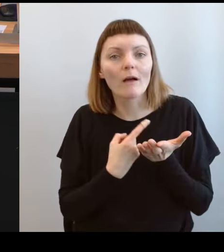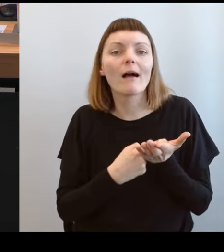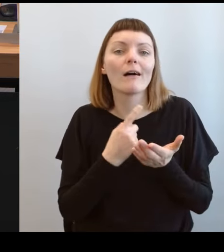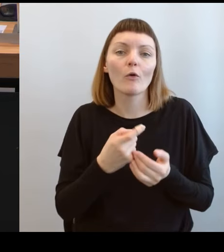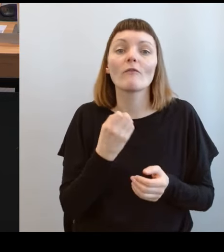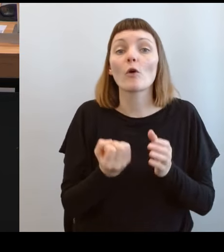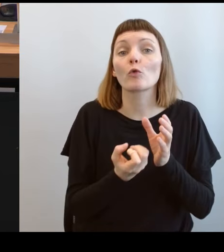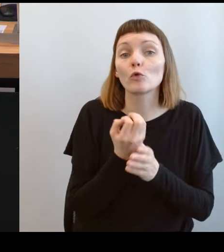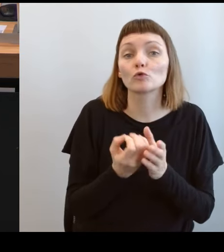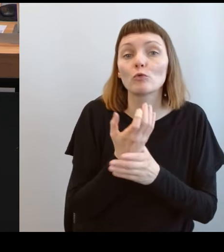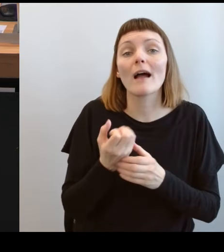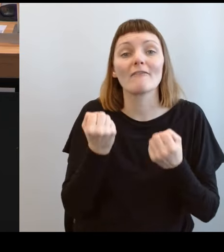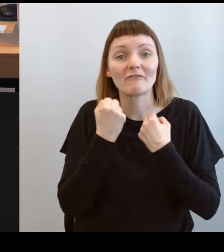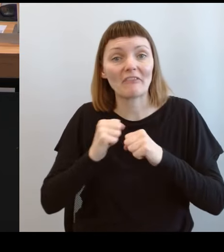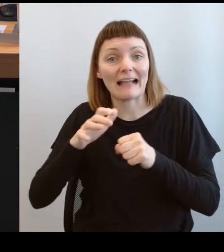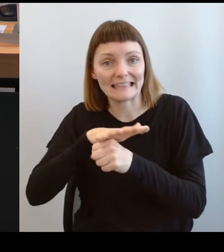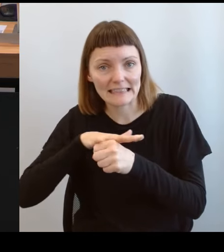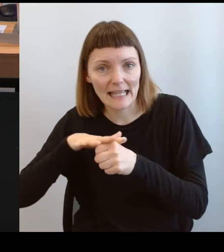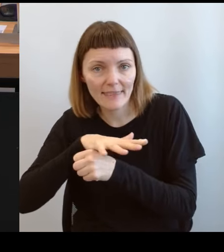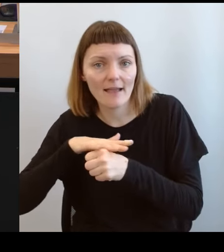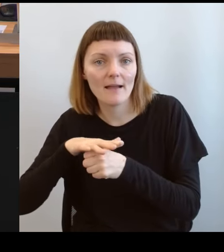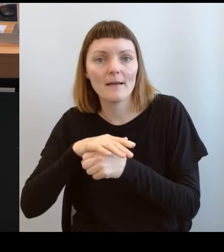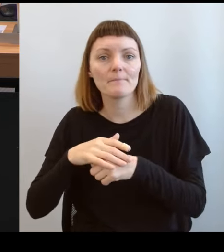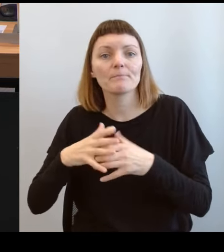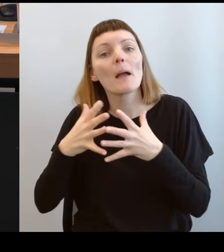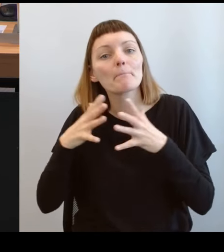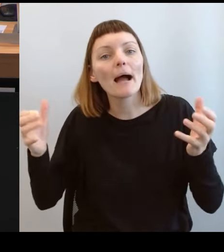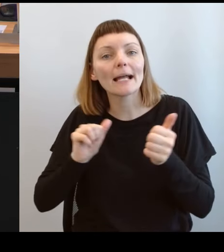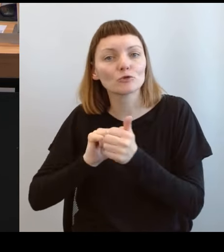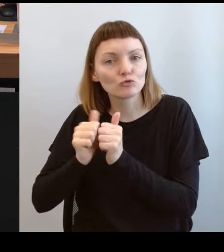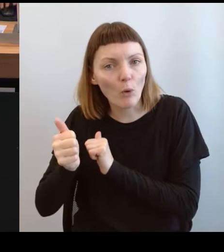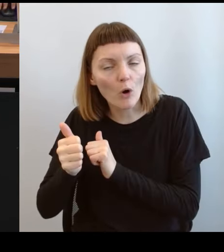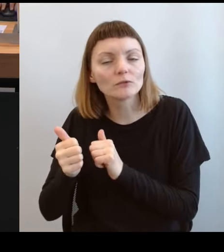und einen stadtverträglichen Tourismus einzusetzen. Vielen Dank.(Beifall) (Rednerwechsel)